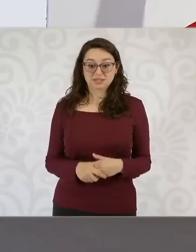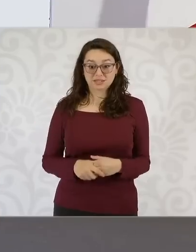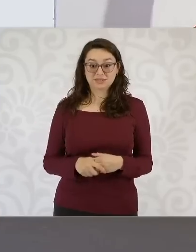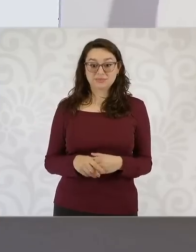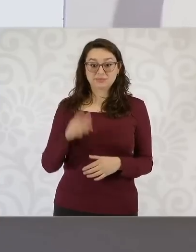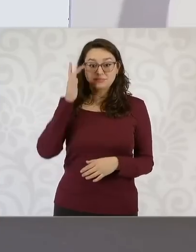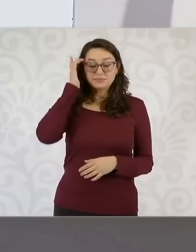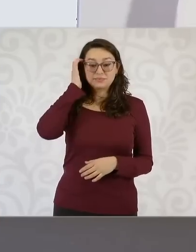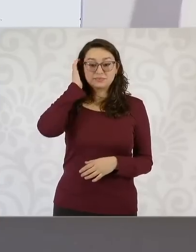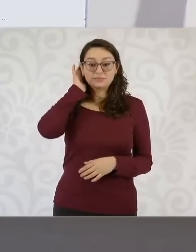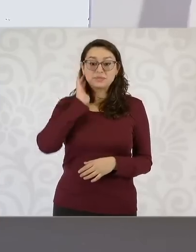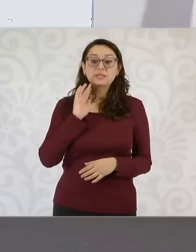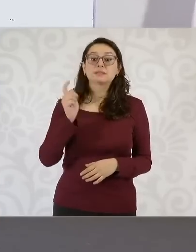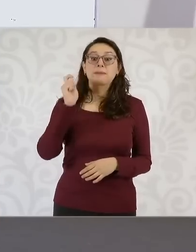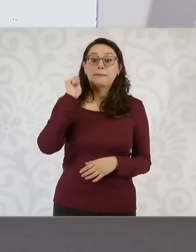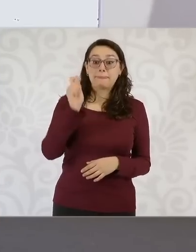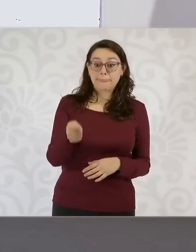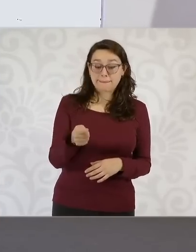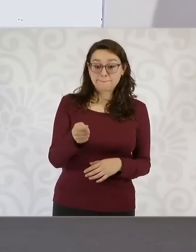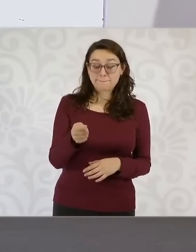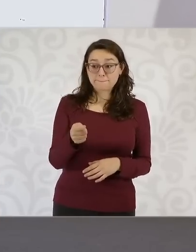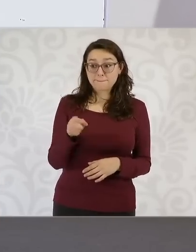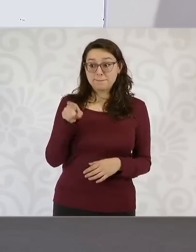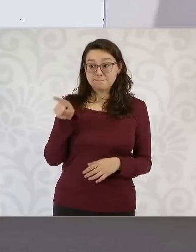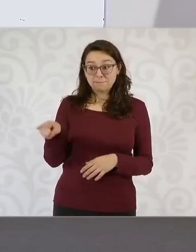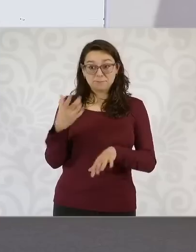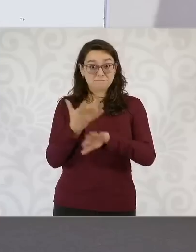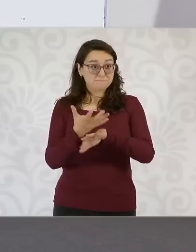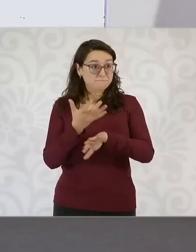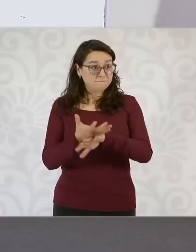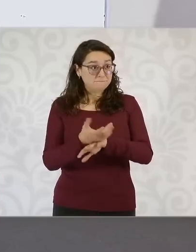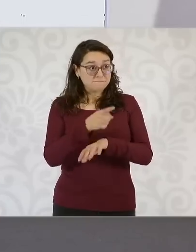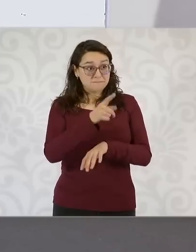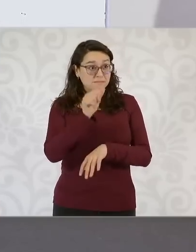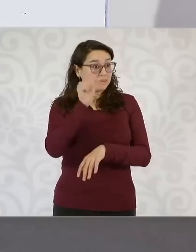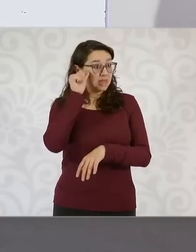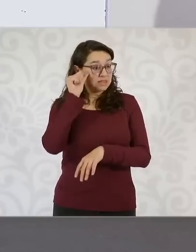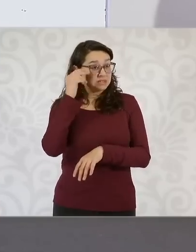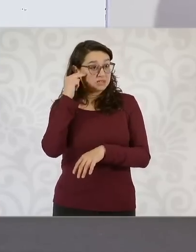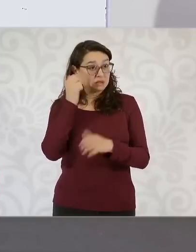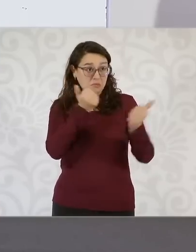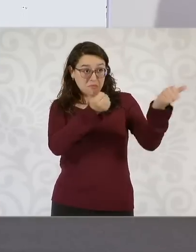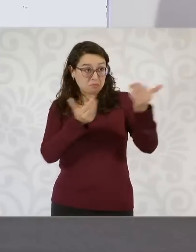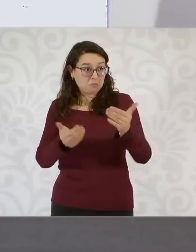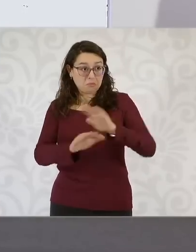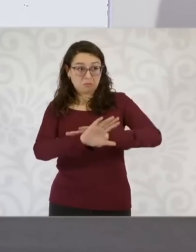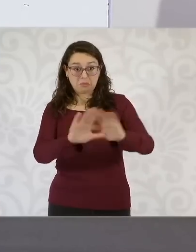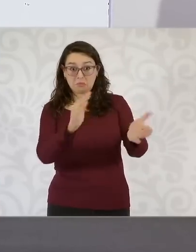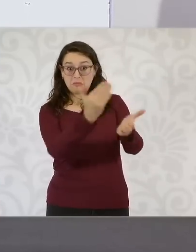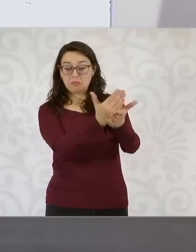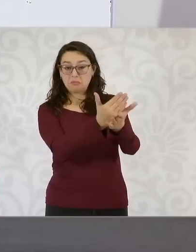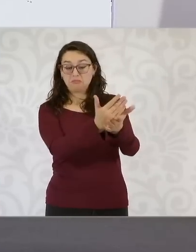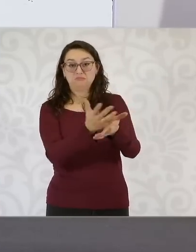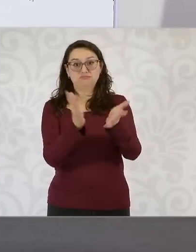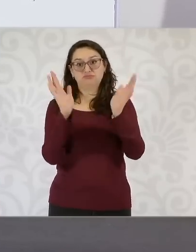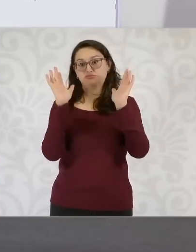es decir importa de China casi 14000 millones de dólares más de lo que les compra china a ellos